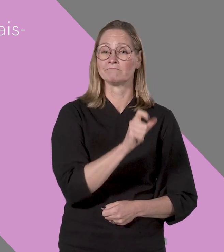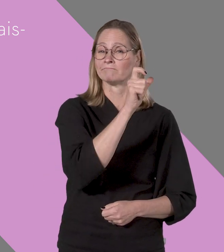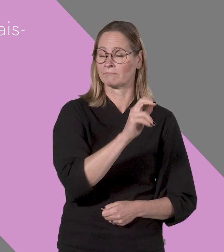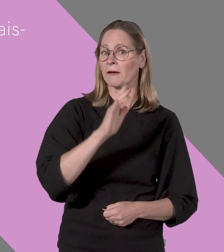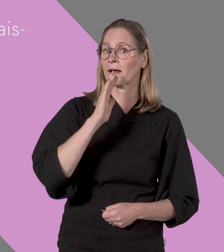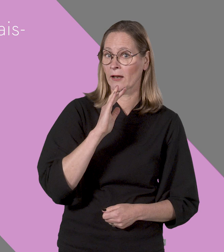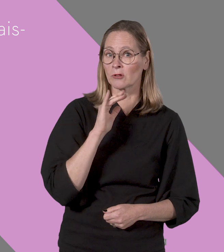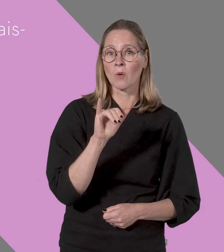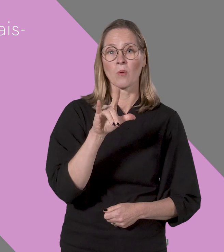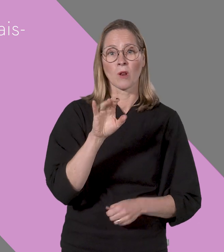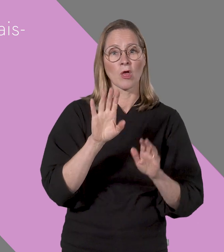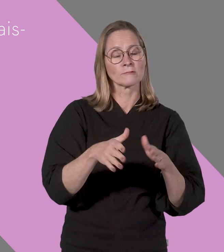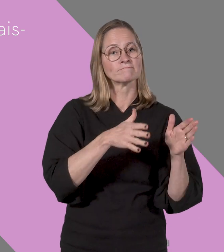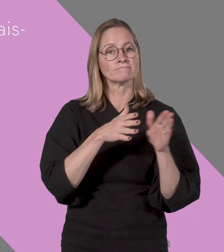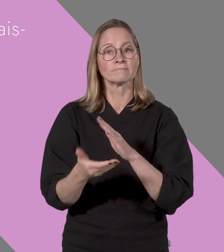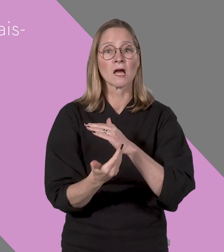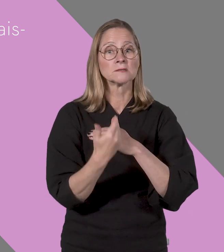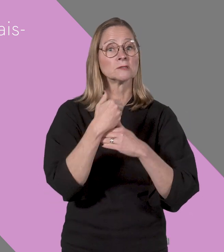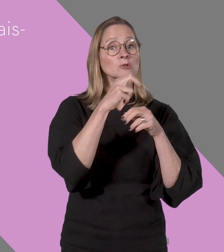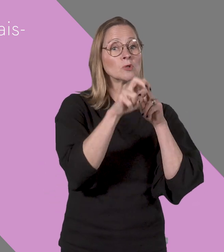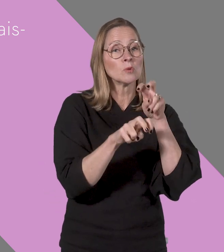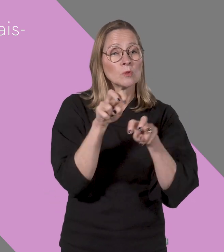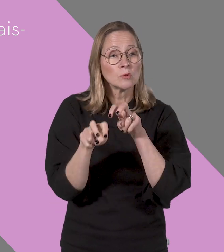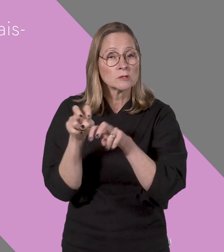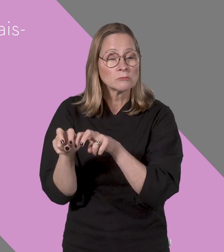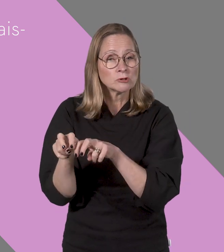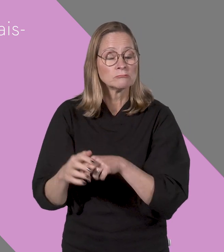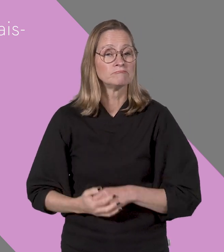joka kertoi Ylen järjestämistä asiakastutkimuksista.